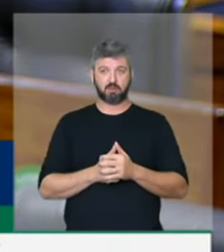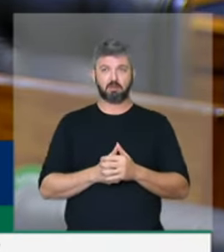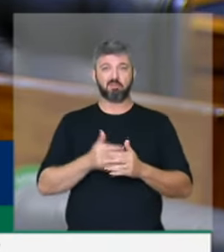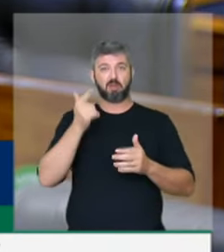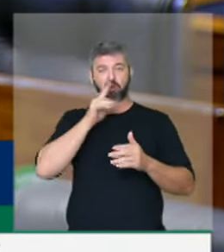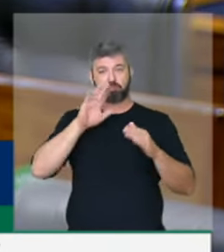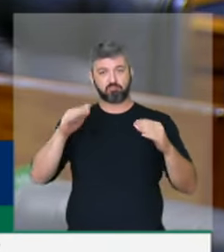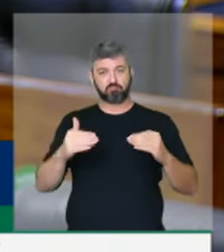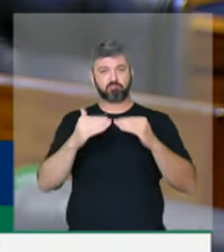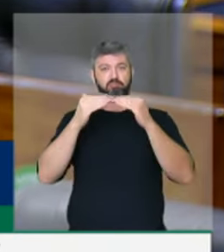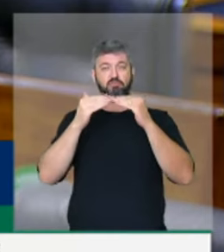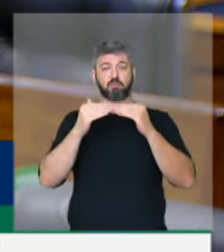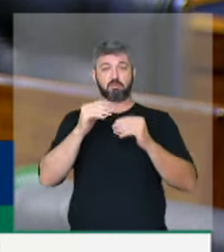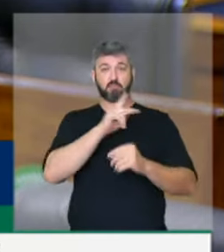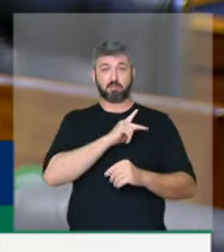BOLSONARO FEZ UM DISCURSO É NAÇÃO EM TOM CONCILIADOR,